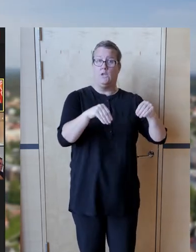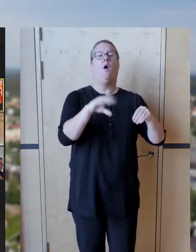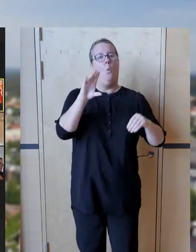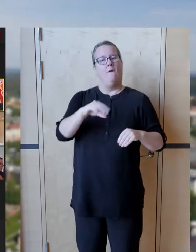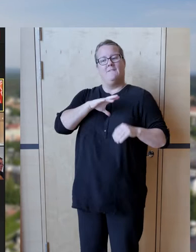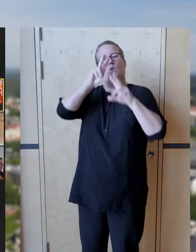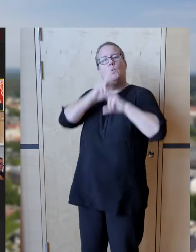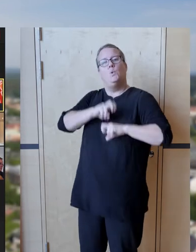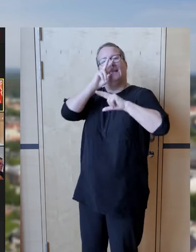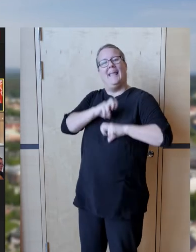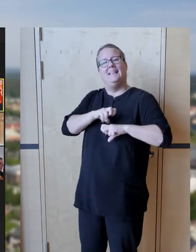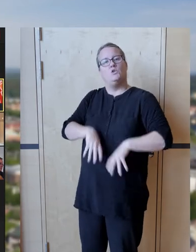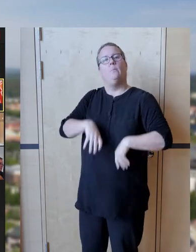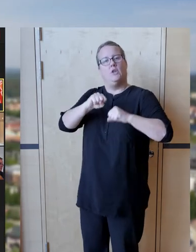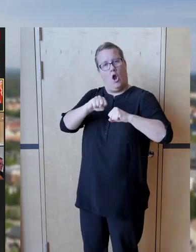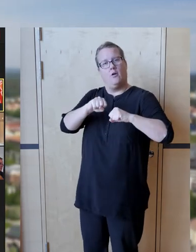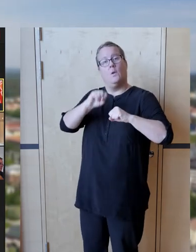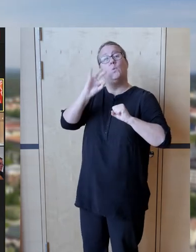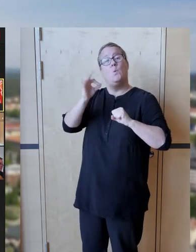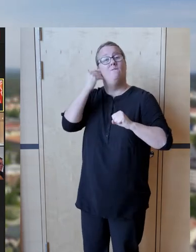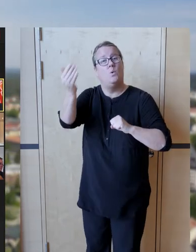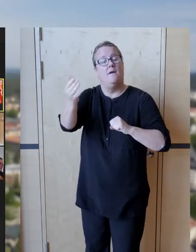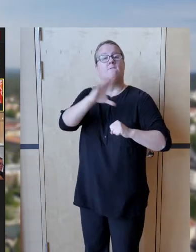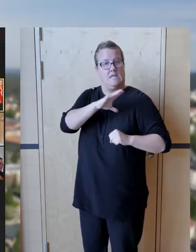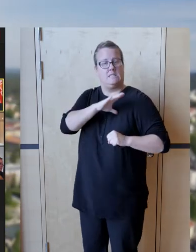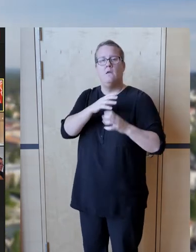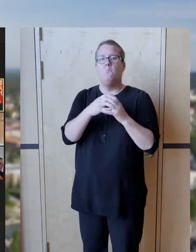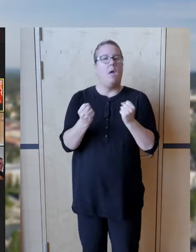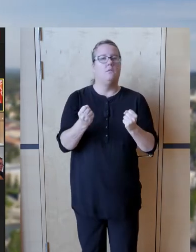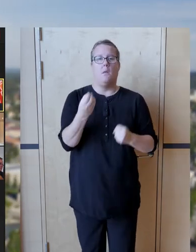För hur det här ska tas vidare Men det finns inga pengar avsatta i budgeten